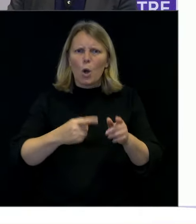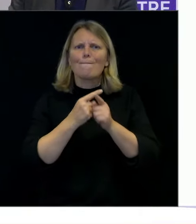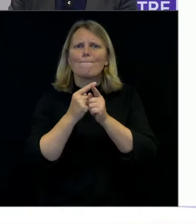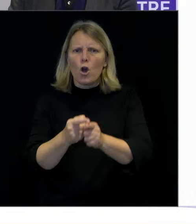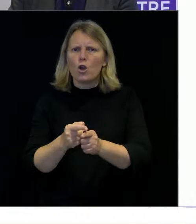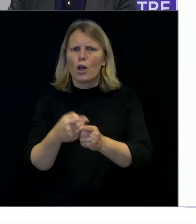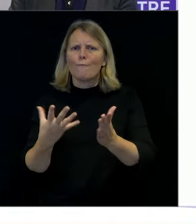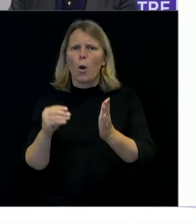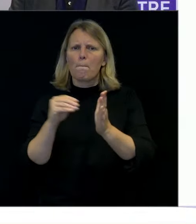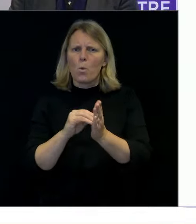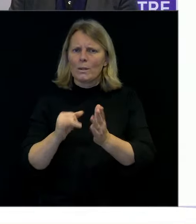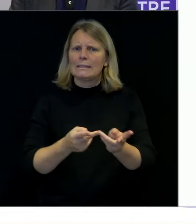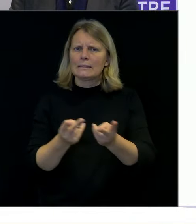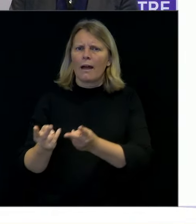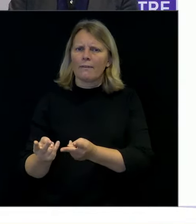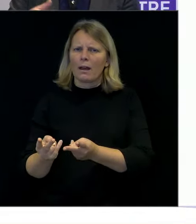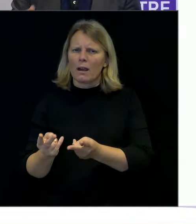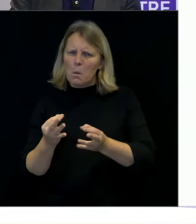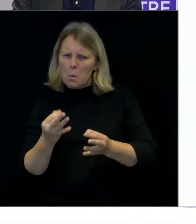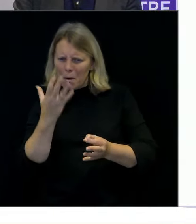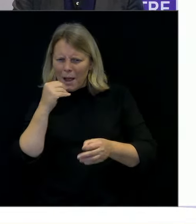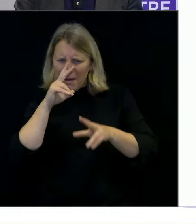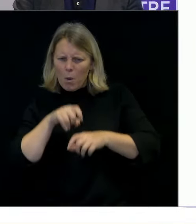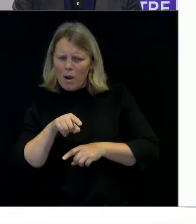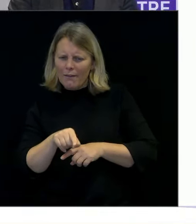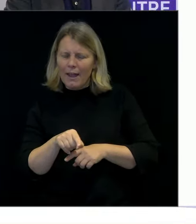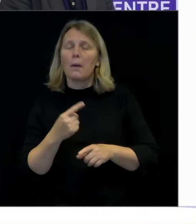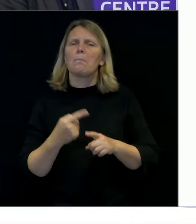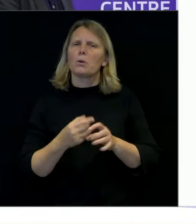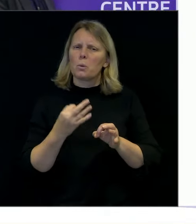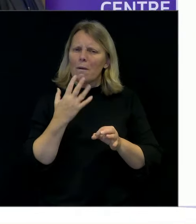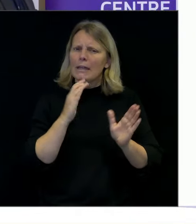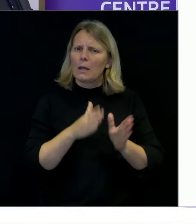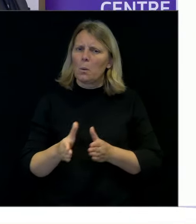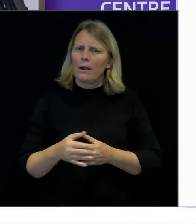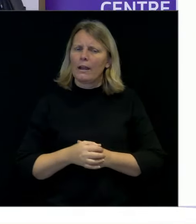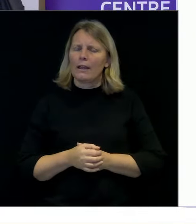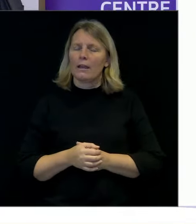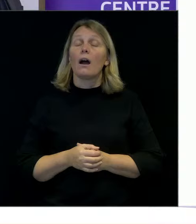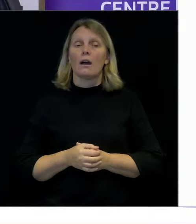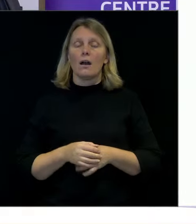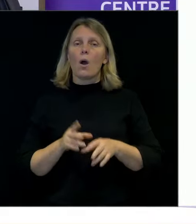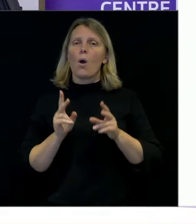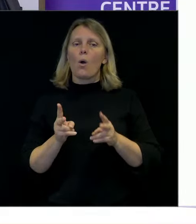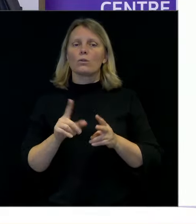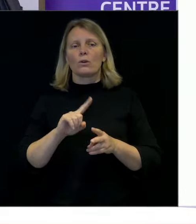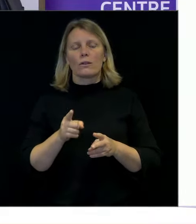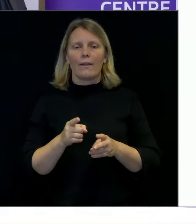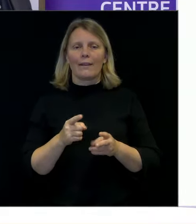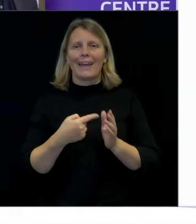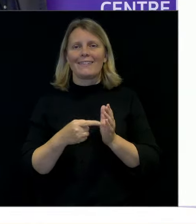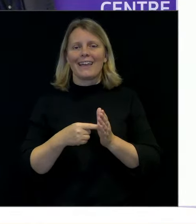Hur gör man för att se att kraven överenstämmer med standarden? och ordning för det.